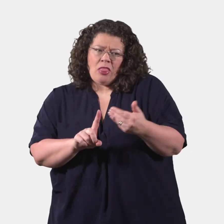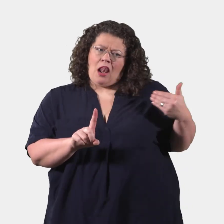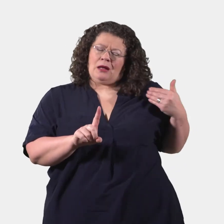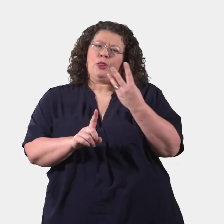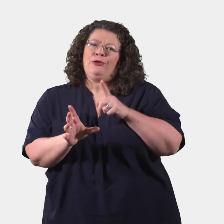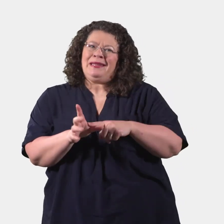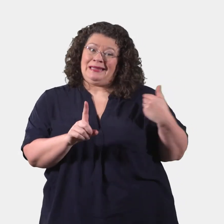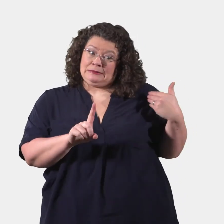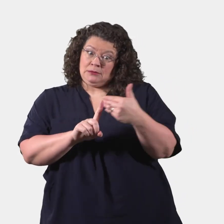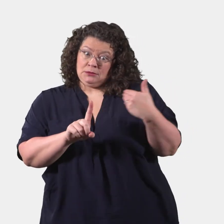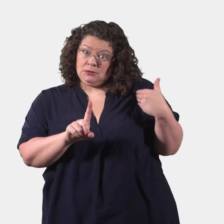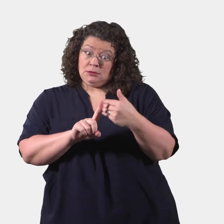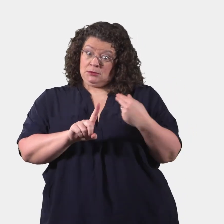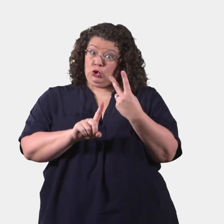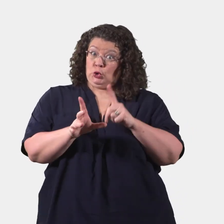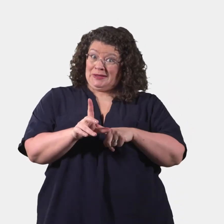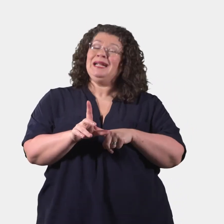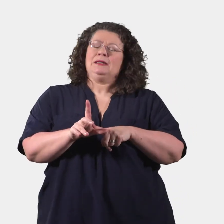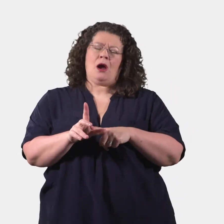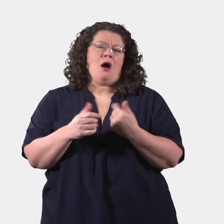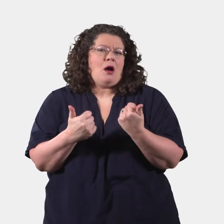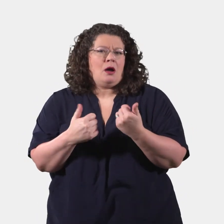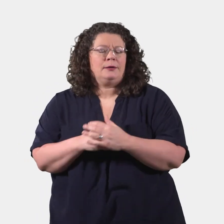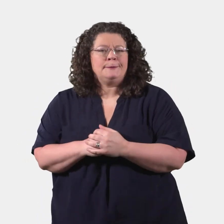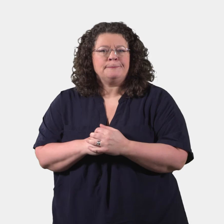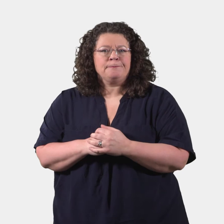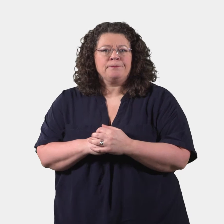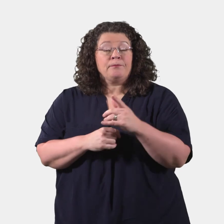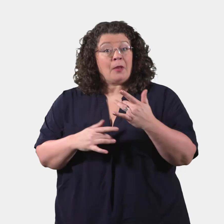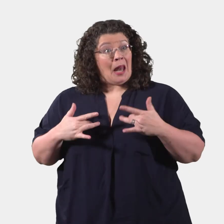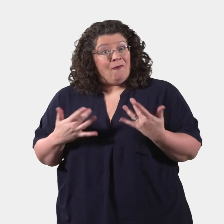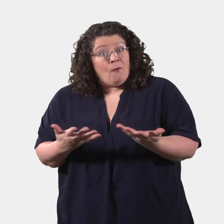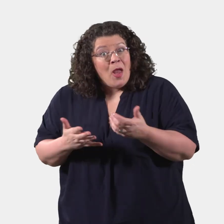Ac mae'n rhaid eich bod chi'n byw yn y DU, Ynysoedd y Sianel,